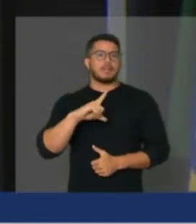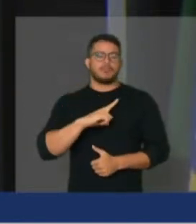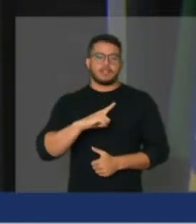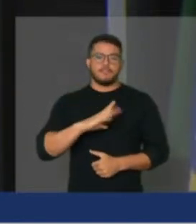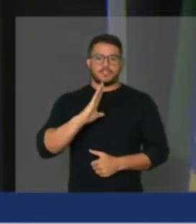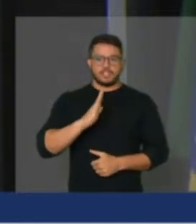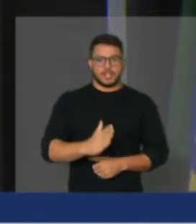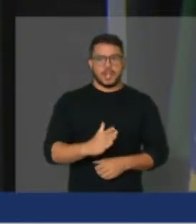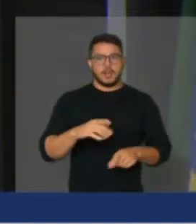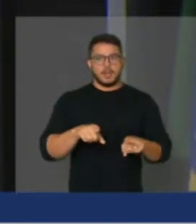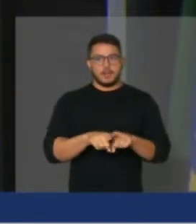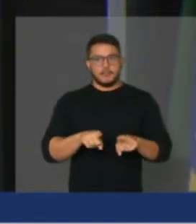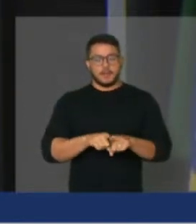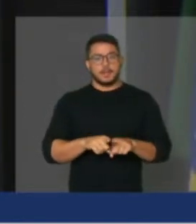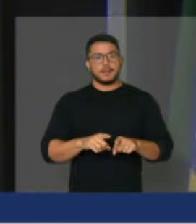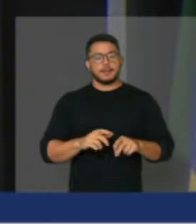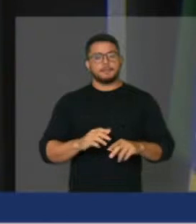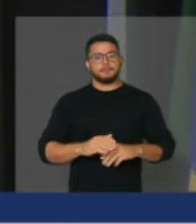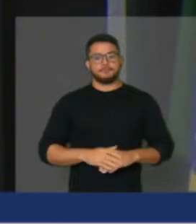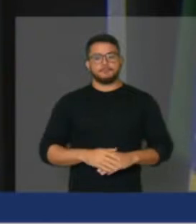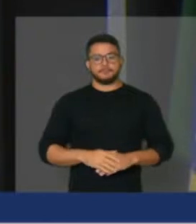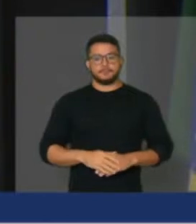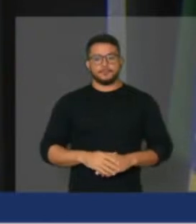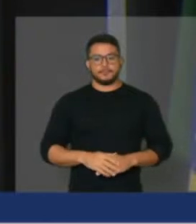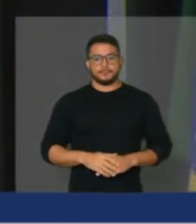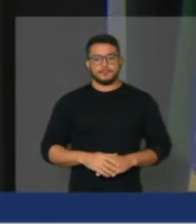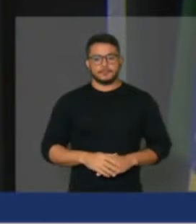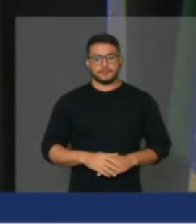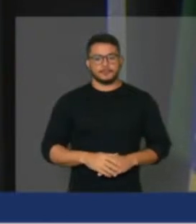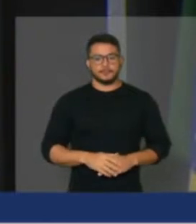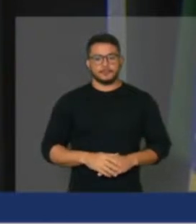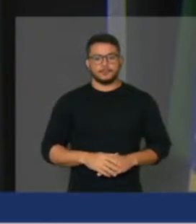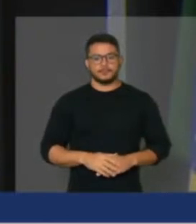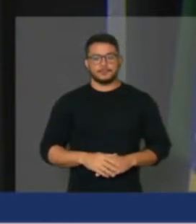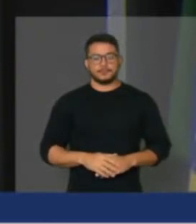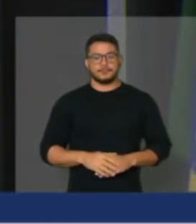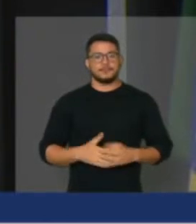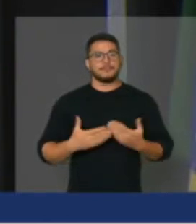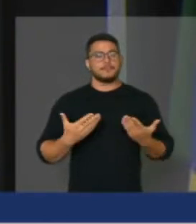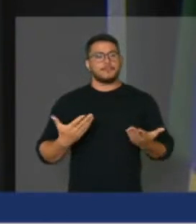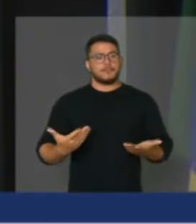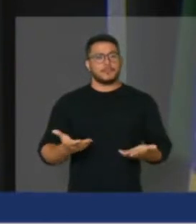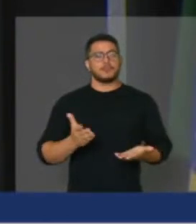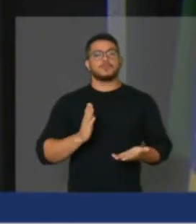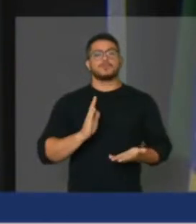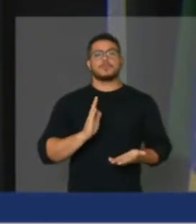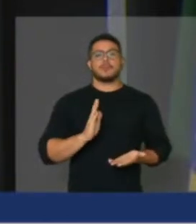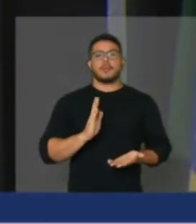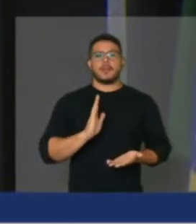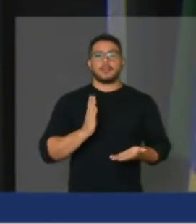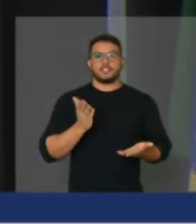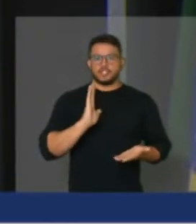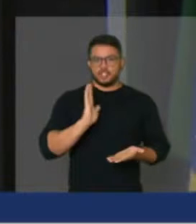GESTÃO DO GOVERNO PT QUE TIVEMOS E VEM PAGANDO PARCELADO, HONRANDO OS SEUS COMPROMISSOS E TAMBÉM OS COMPROMISSOS PASSADOS. ENTÃO,